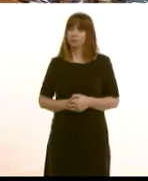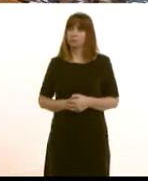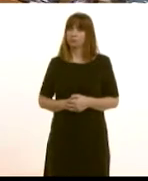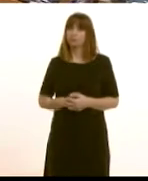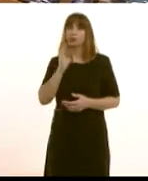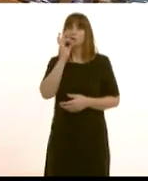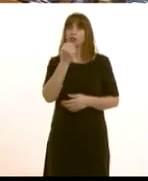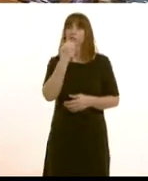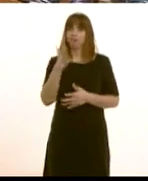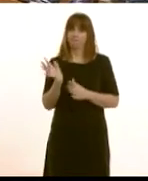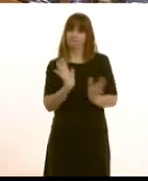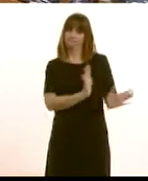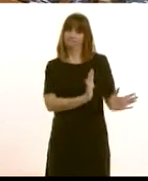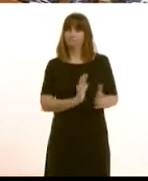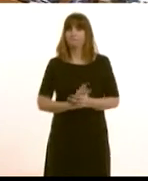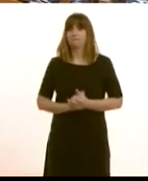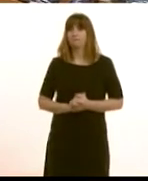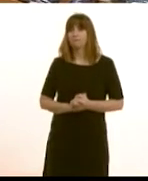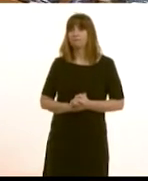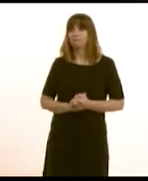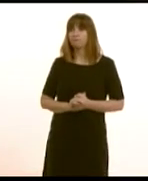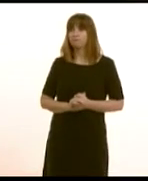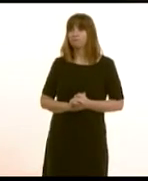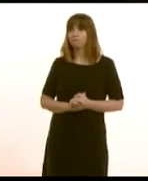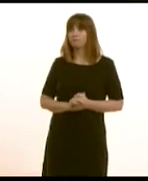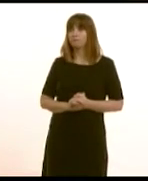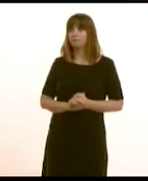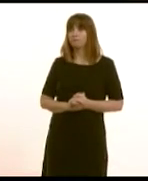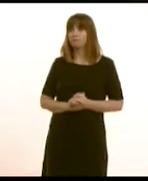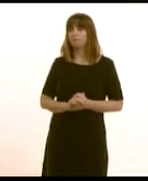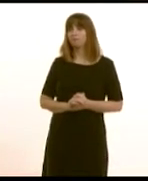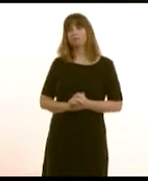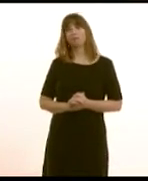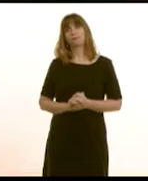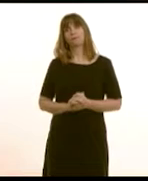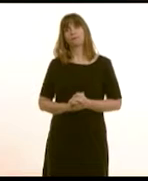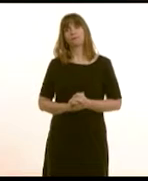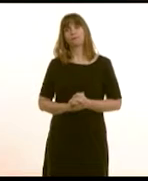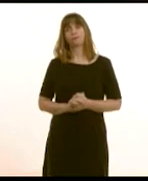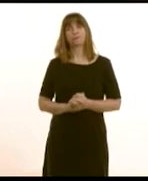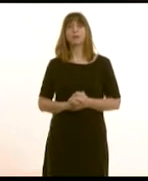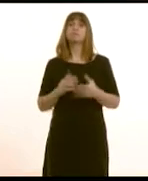amlinellu pa gamau y mae Llywodraeth Cymru yn eu cymryd i wella'r broses o recriwtio